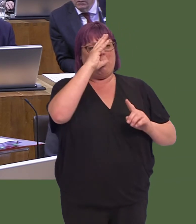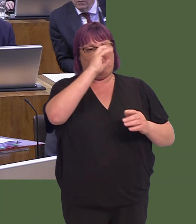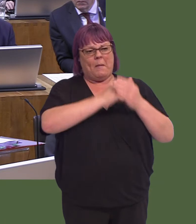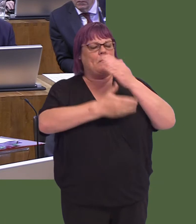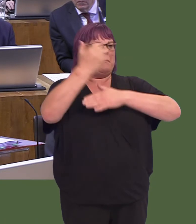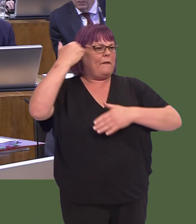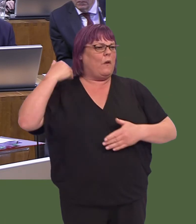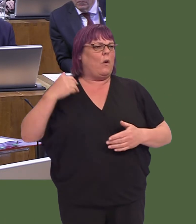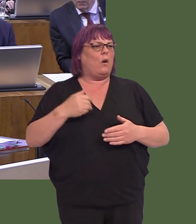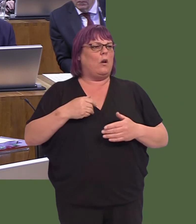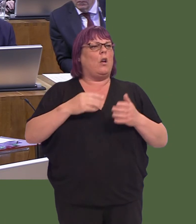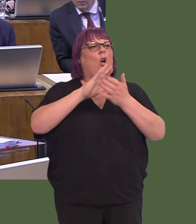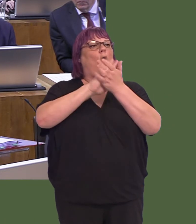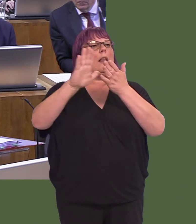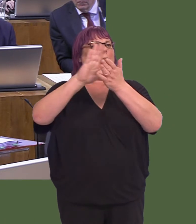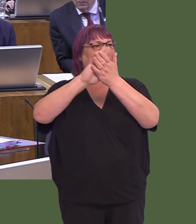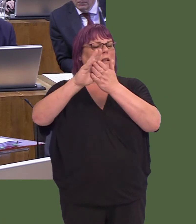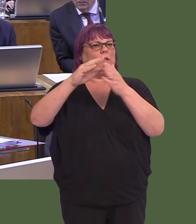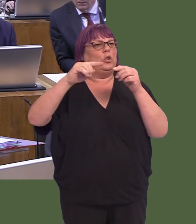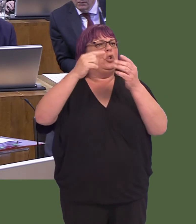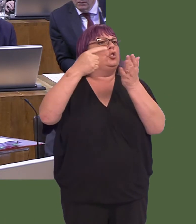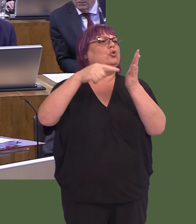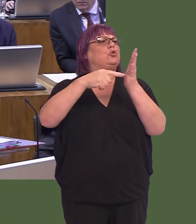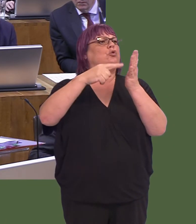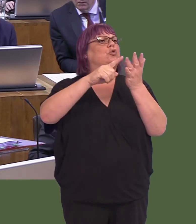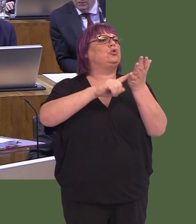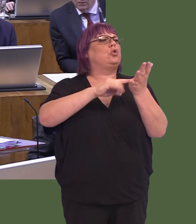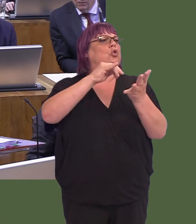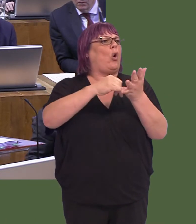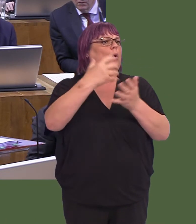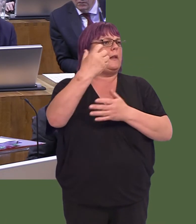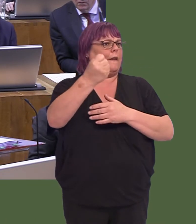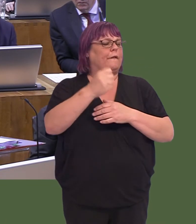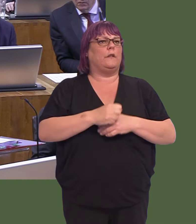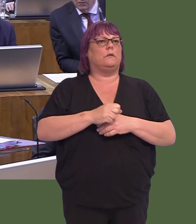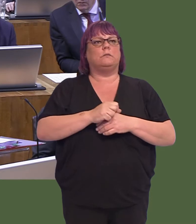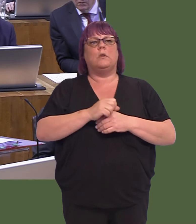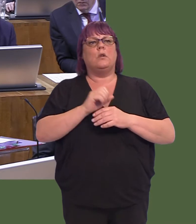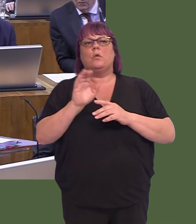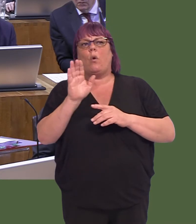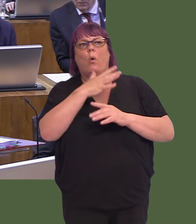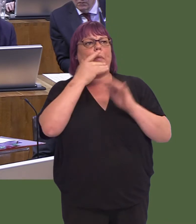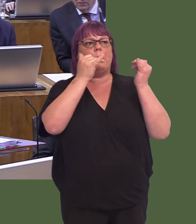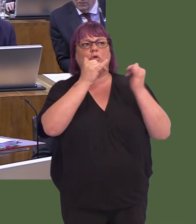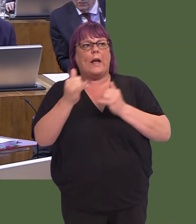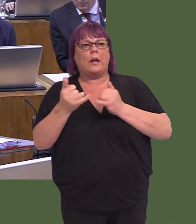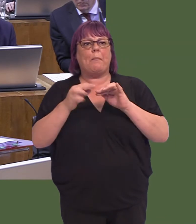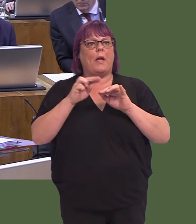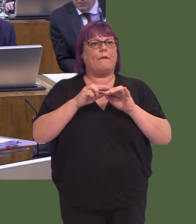Nid oedd pawb yn cael eu tsiecio, ond ta beth, pe byddech chi'n cael eich dal yna, roedd